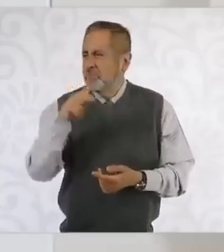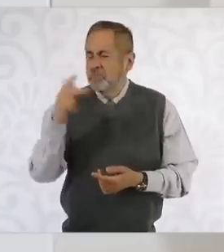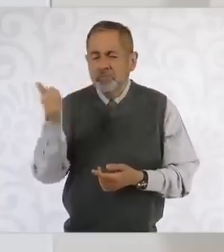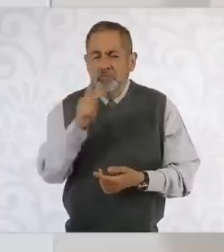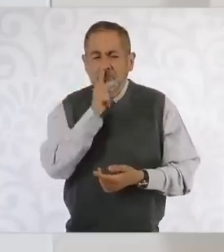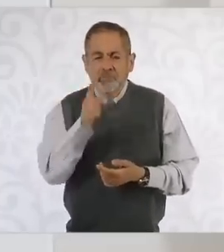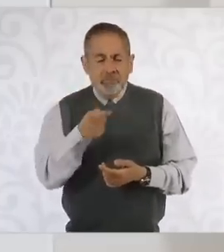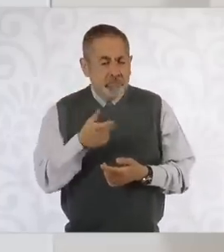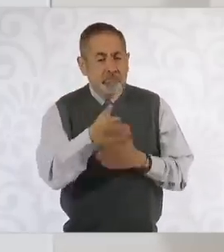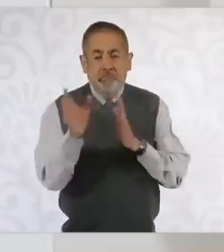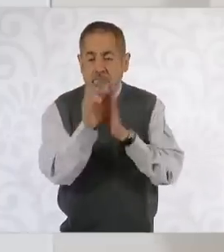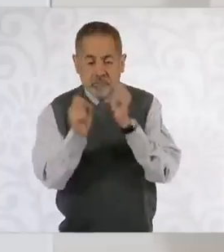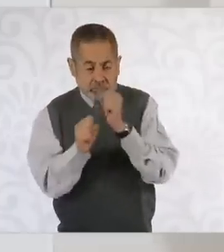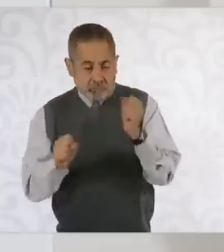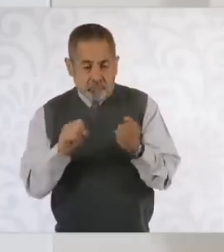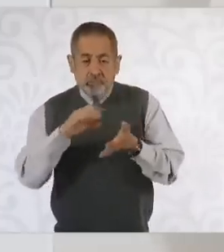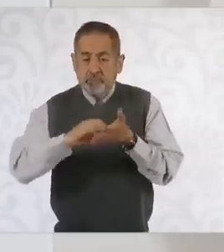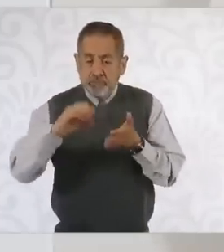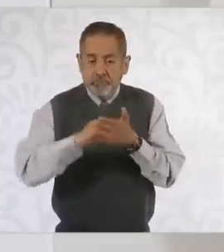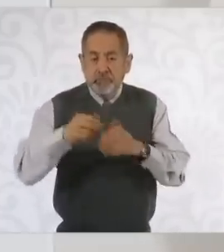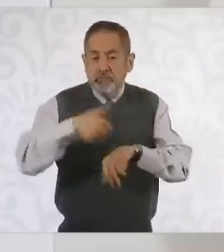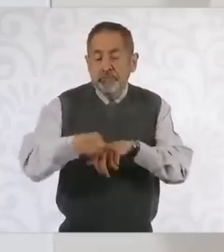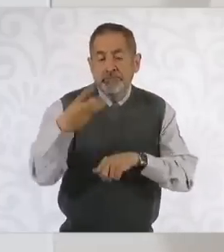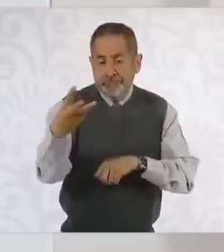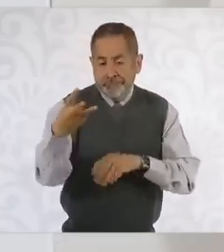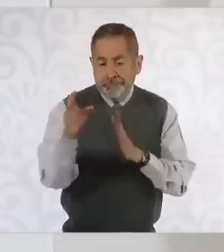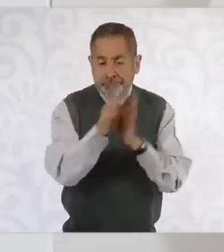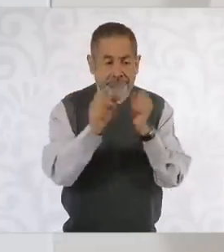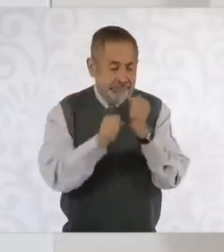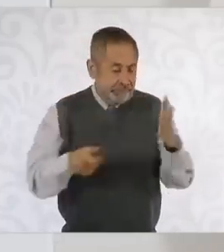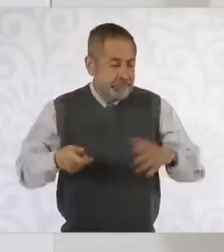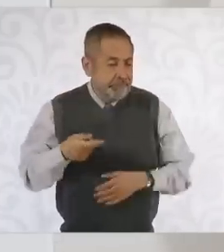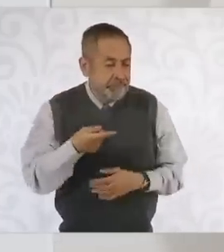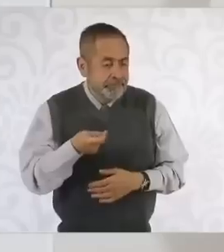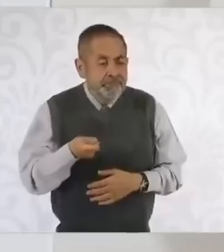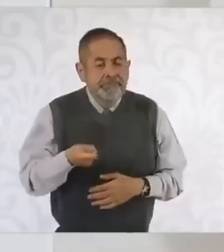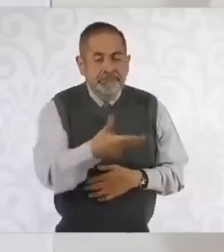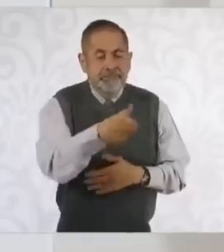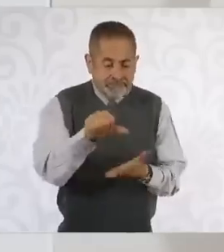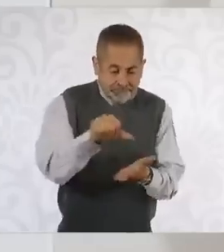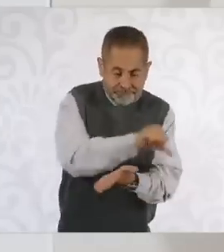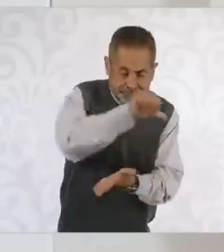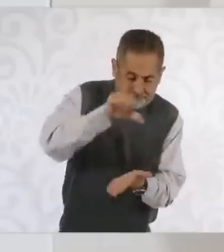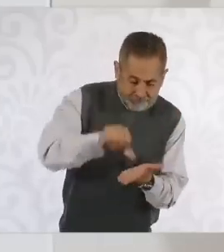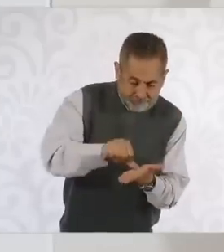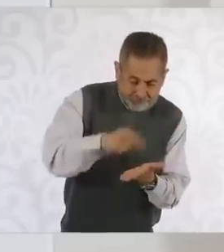en la constitución en el tercero constitucional centros de Educación inicial porque la educación